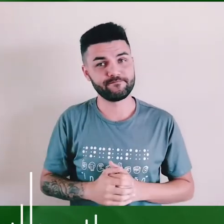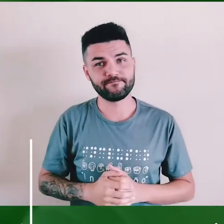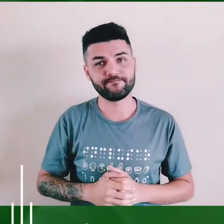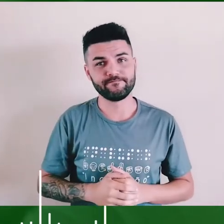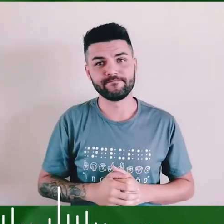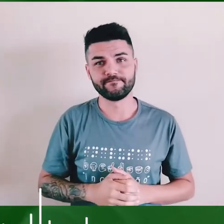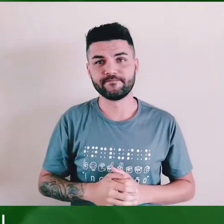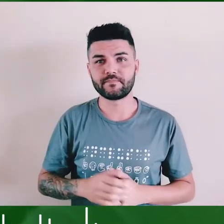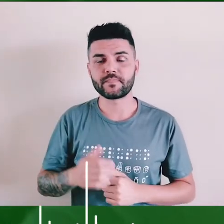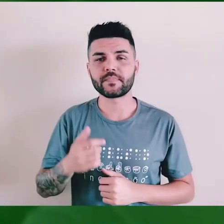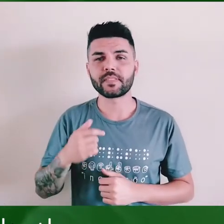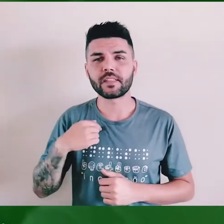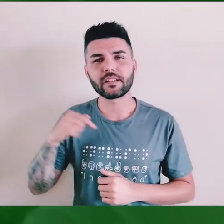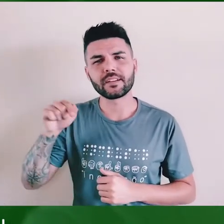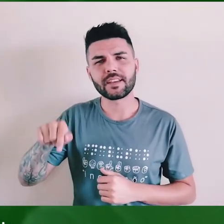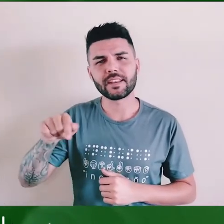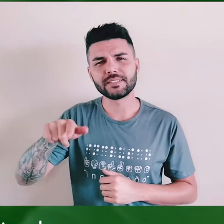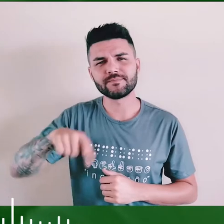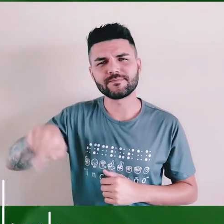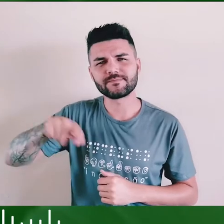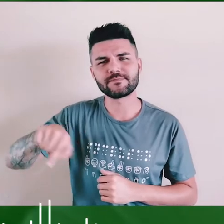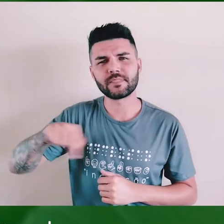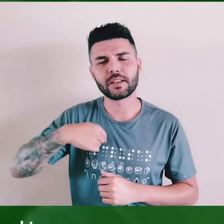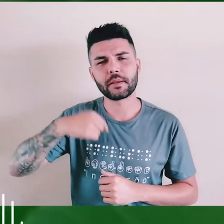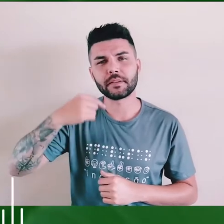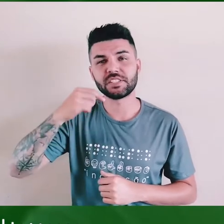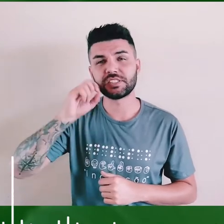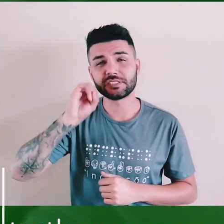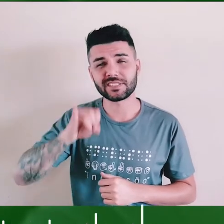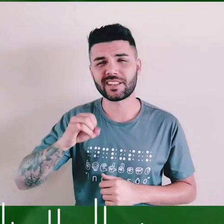feira ninguém merece né? É aquele dia que se a gente pudesse excluir do calendário